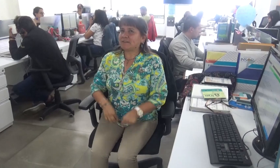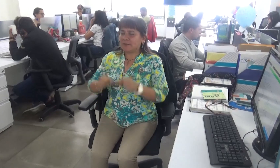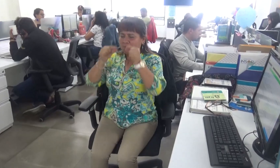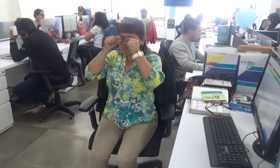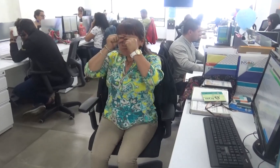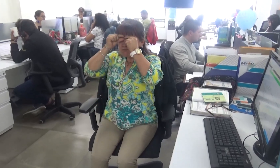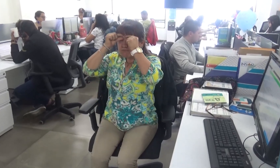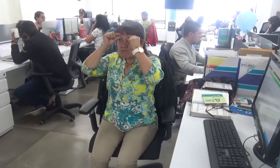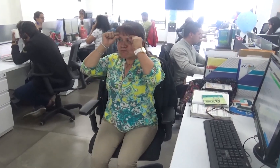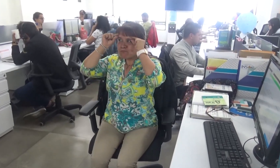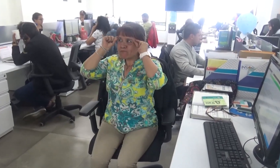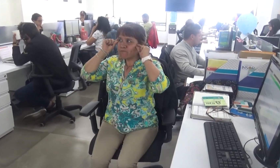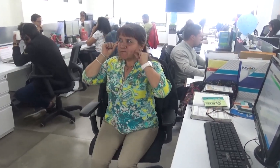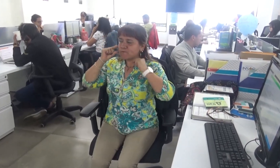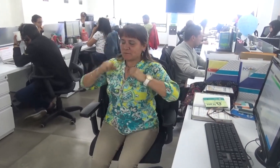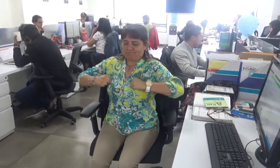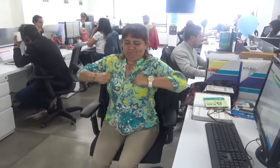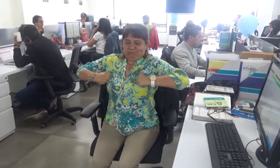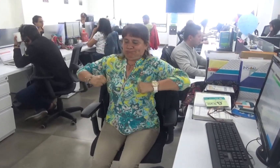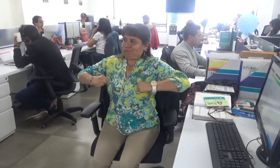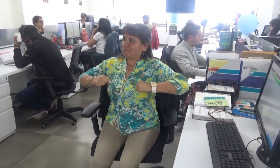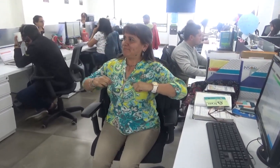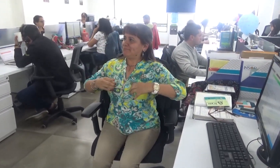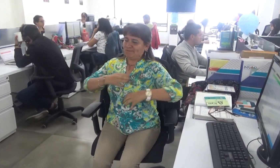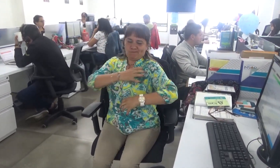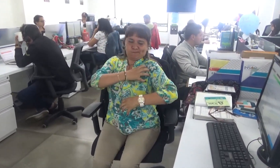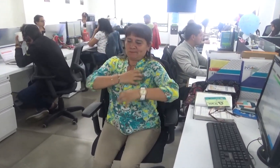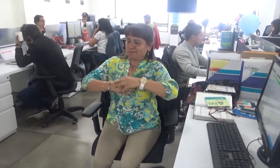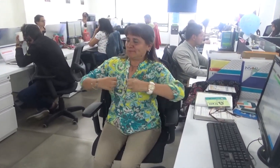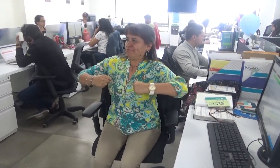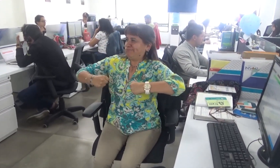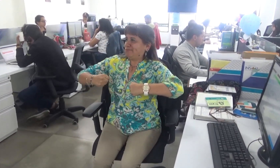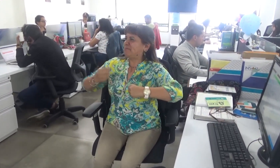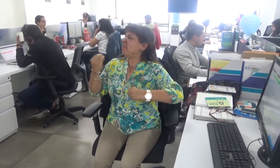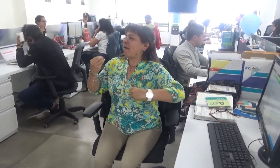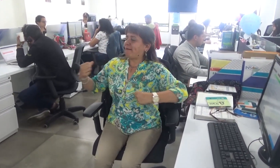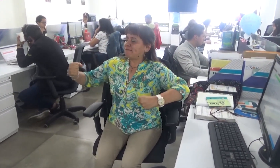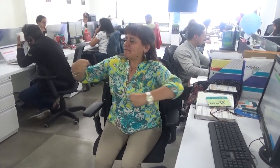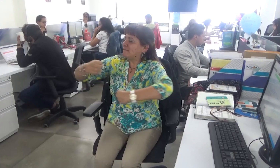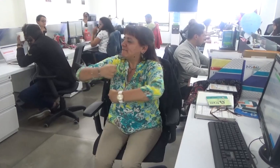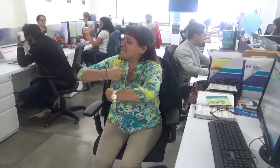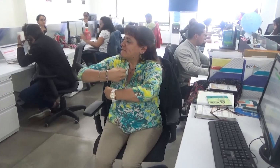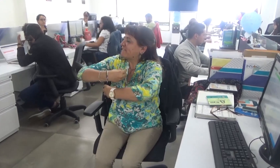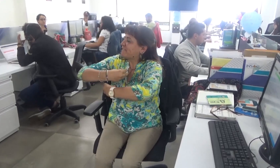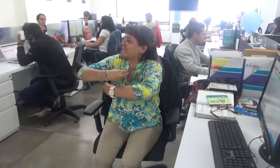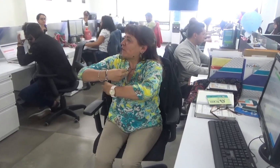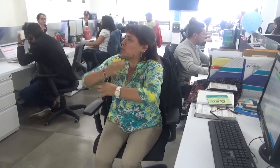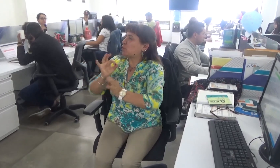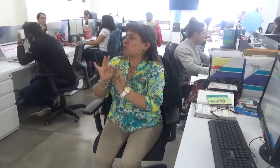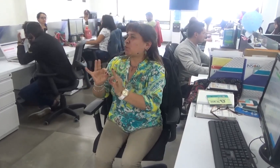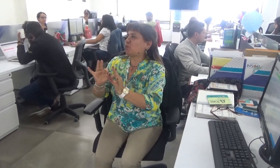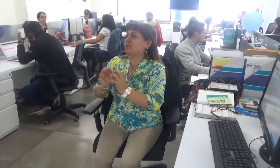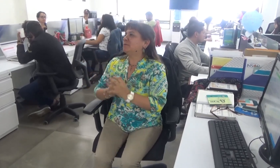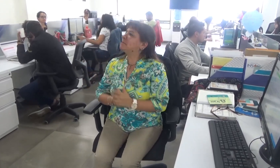fornido con buenos músculos, para que cuando me abrace sea fuerte y que se sienta gruesito ¡Uy ¡Así sería!